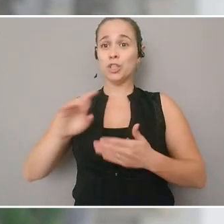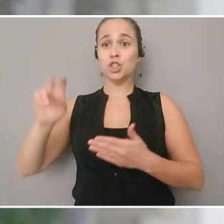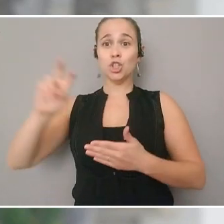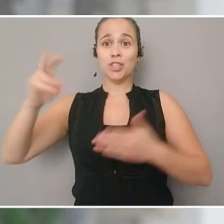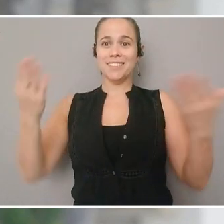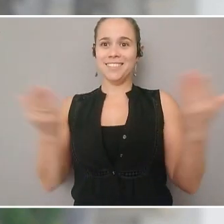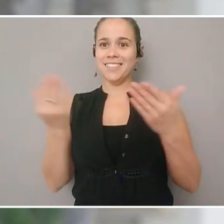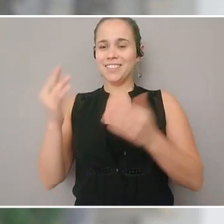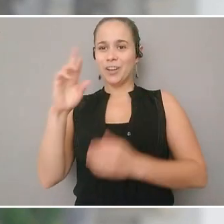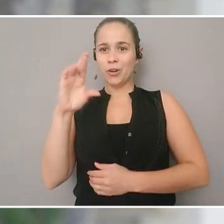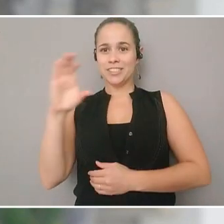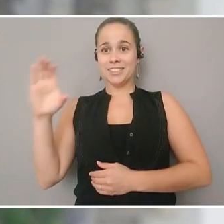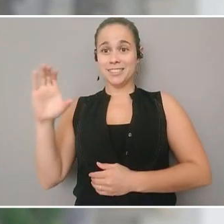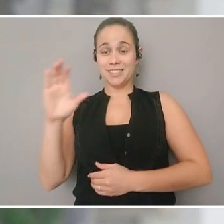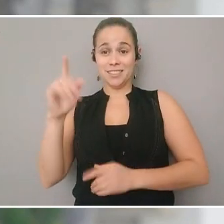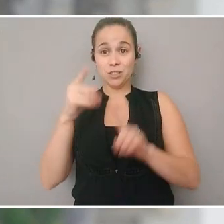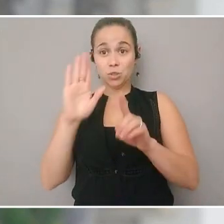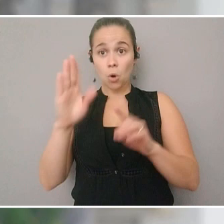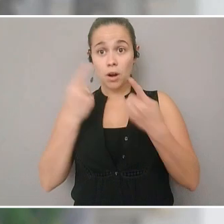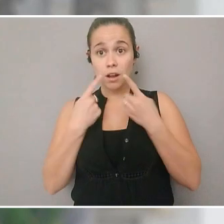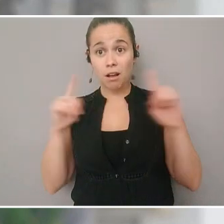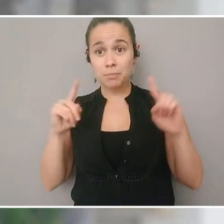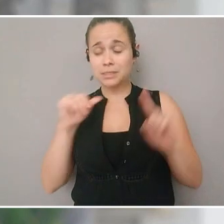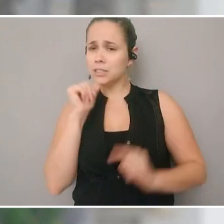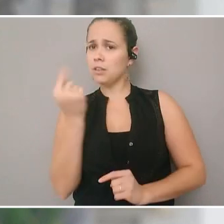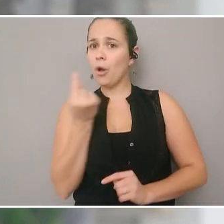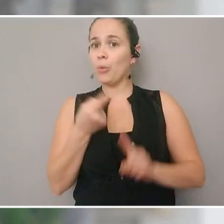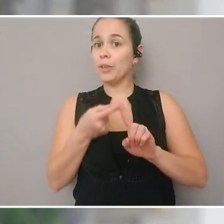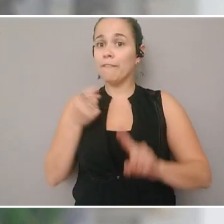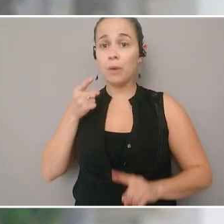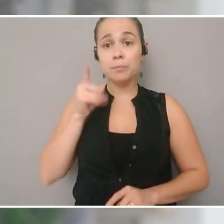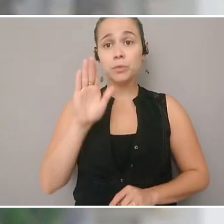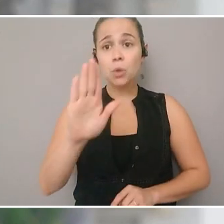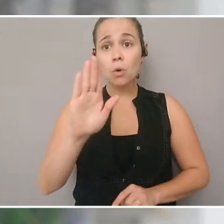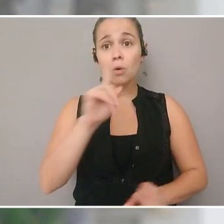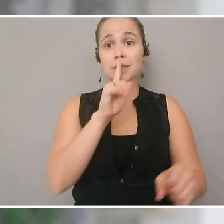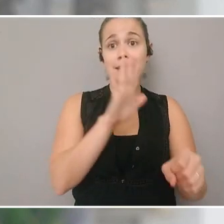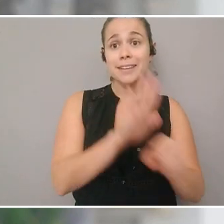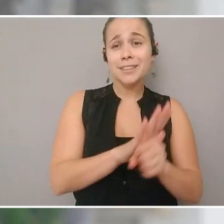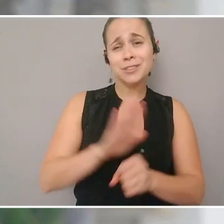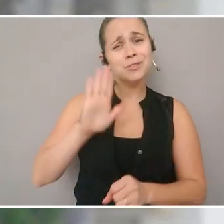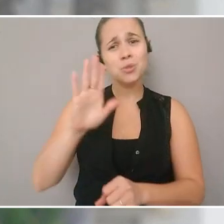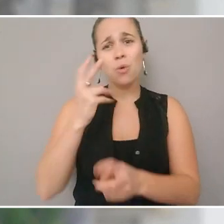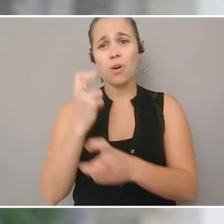logros llegaron, no solo de su